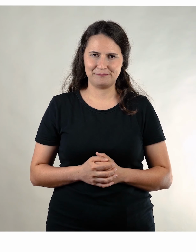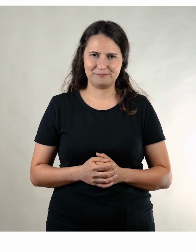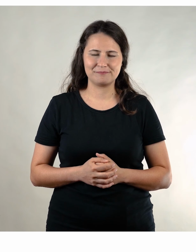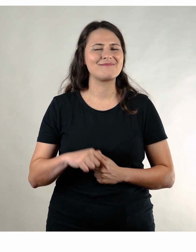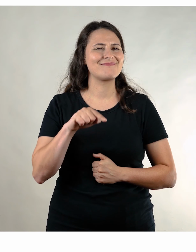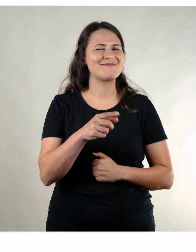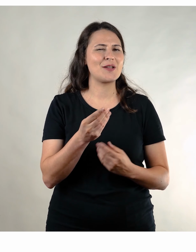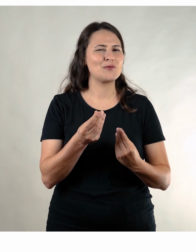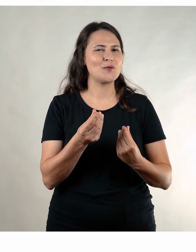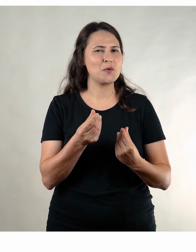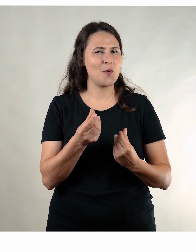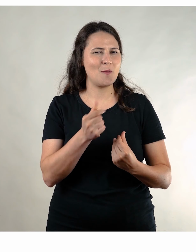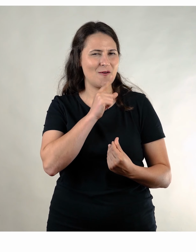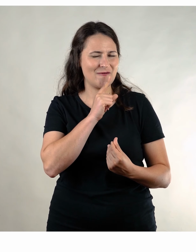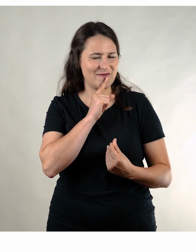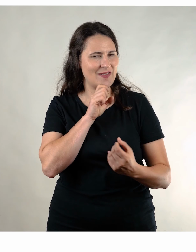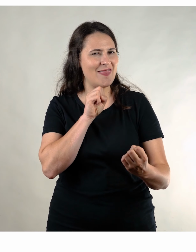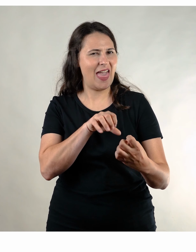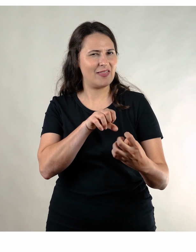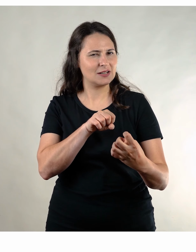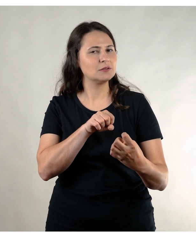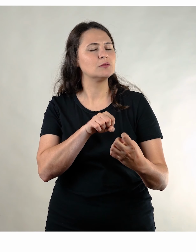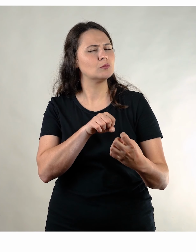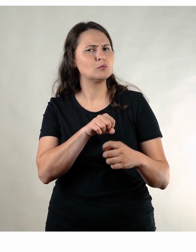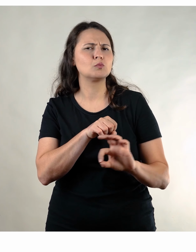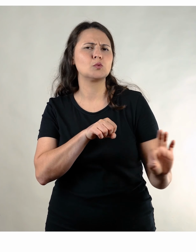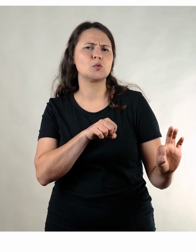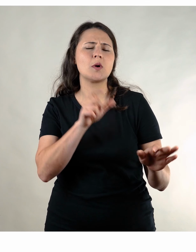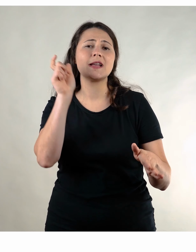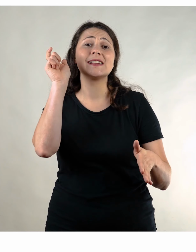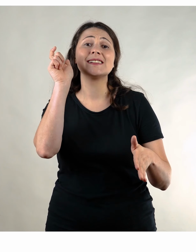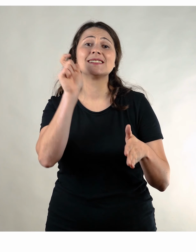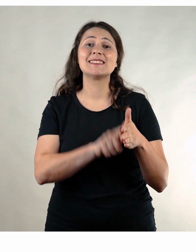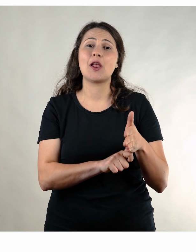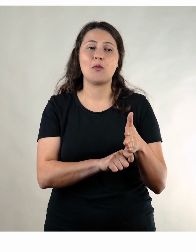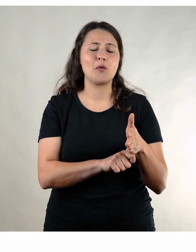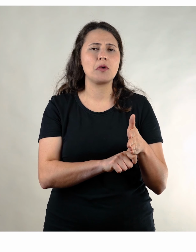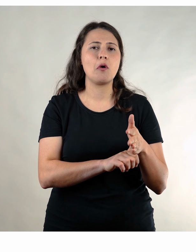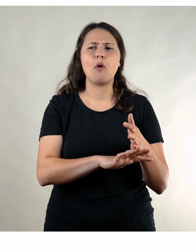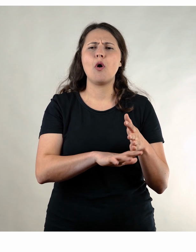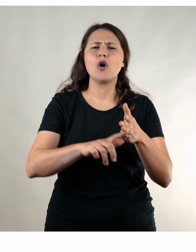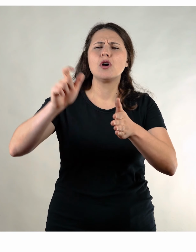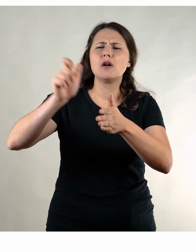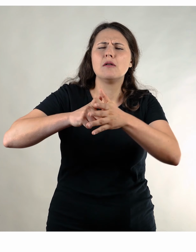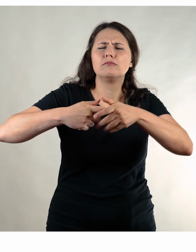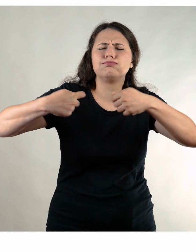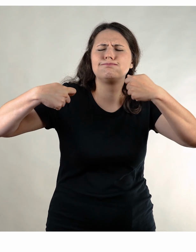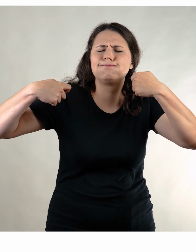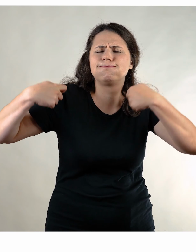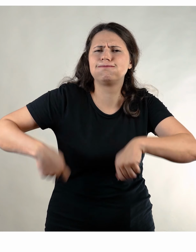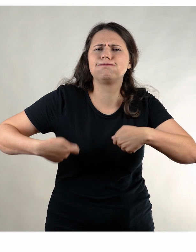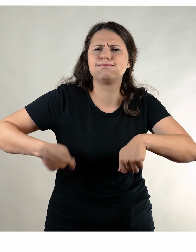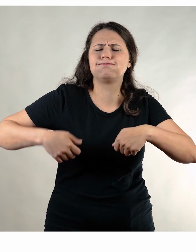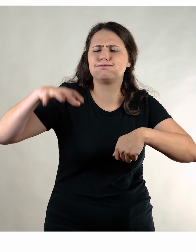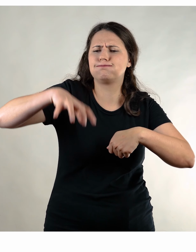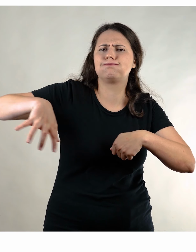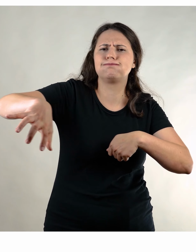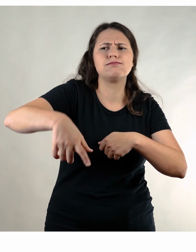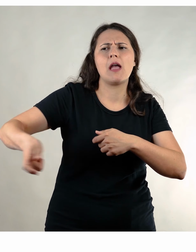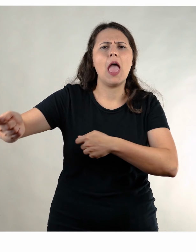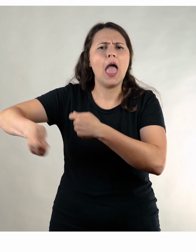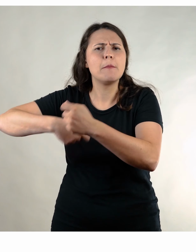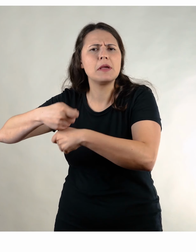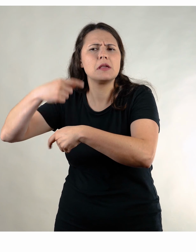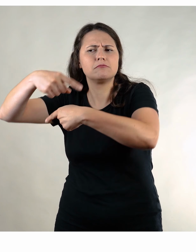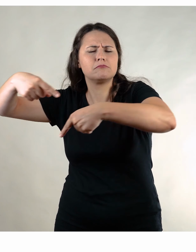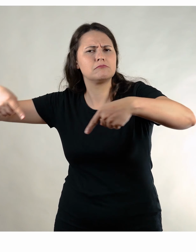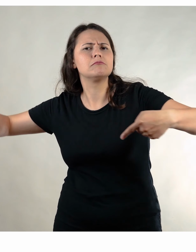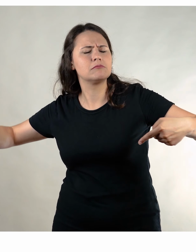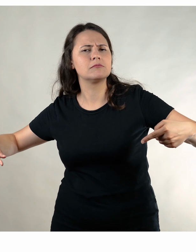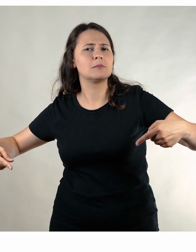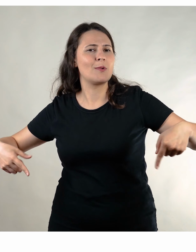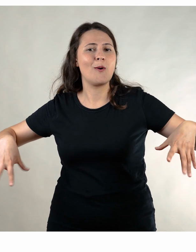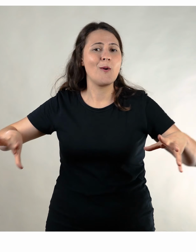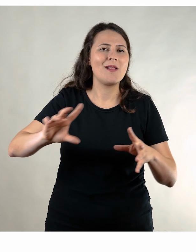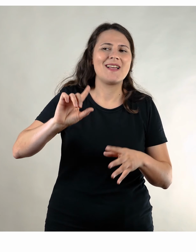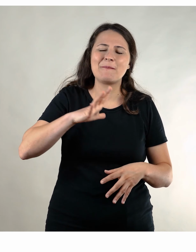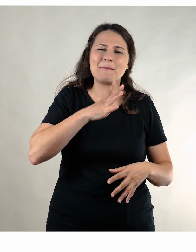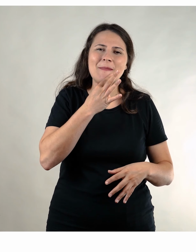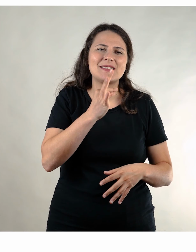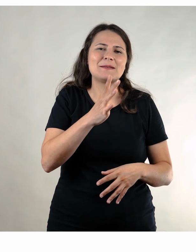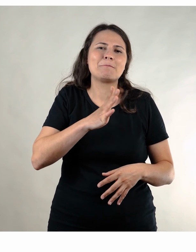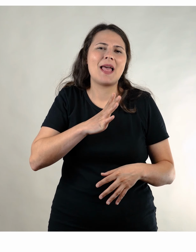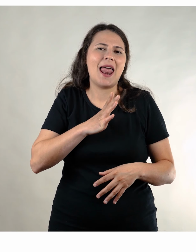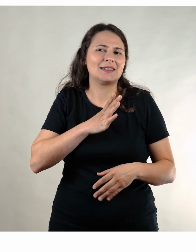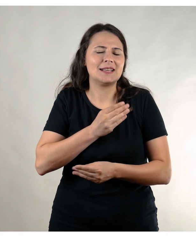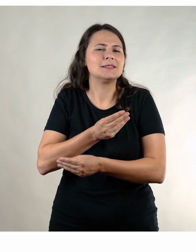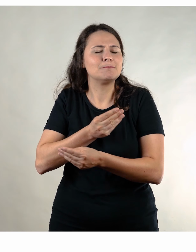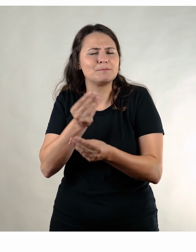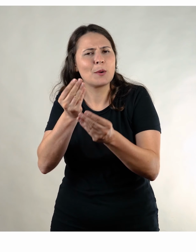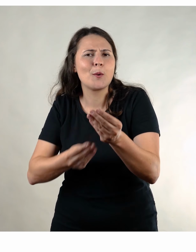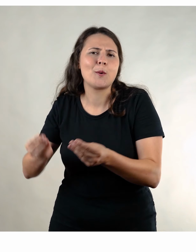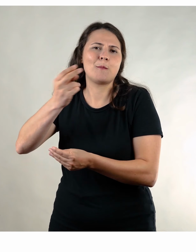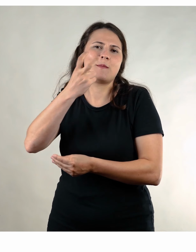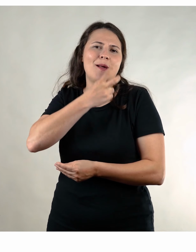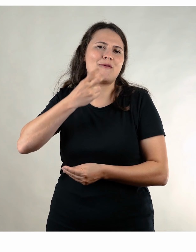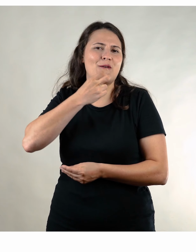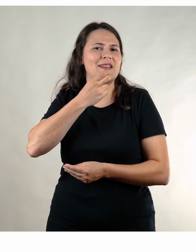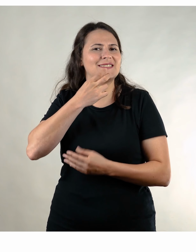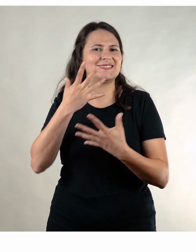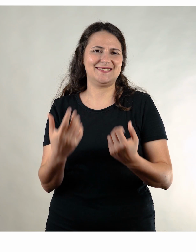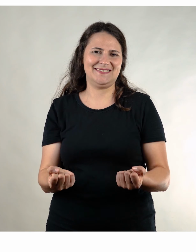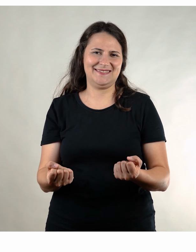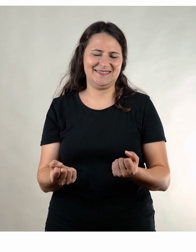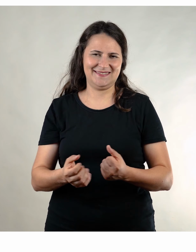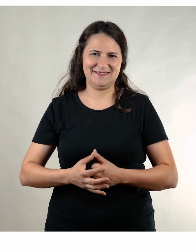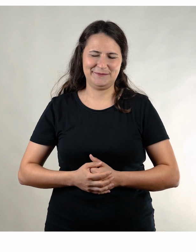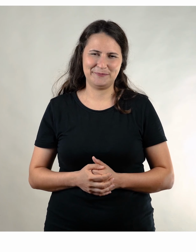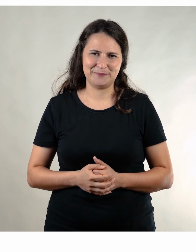Με αυτό τον τρόπο τα ξενοδοχεία, τα θέρετρα και άλλες επιχειρήσεις, παρέχουν στους πελάτες περισσότερες πληροφορίες.